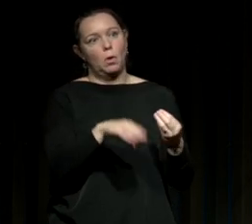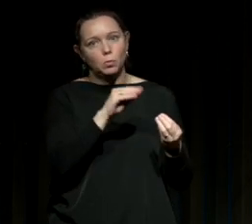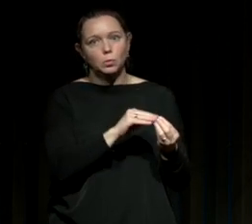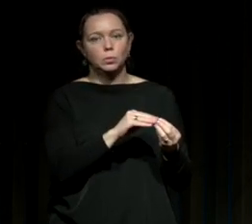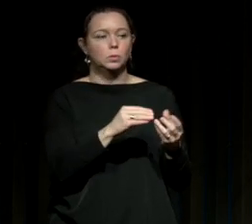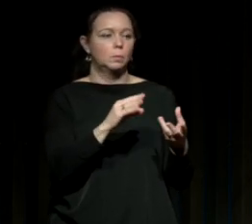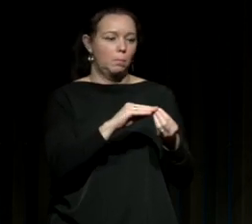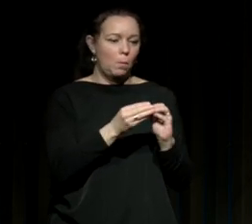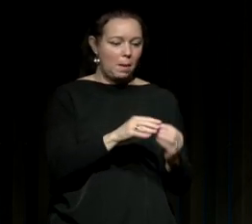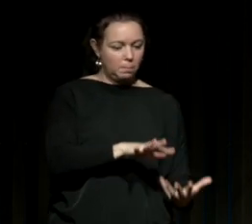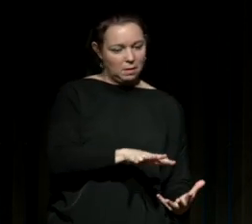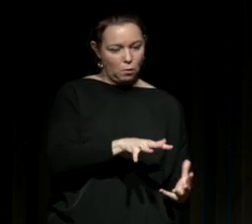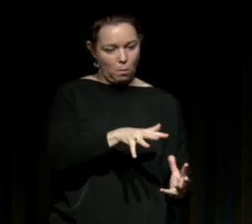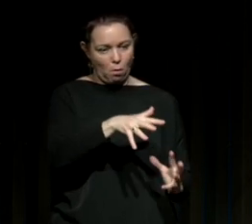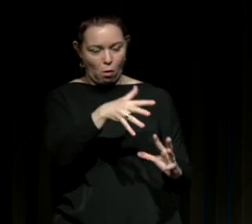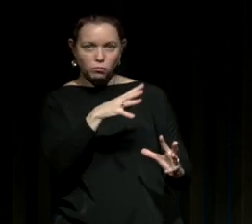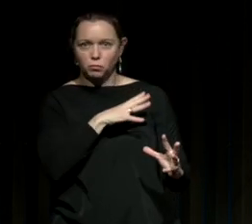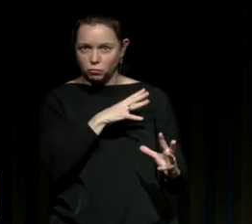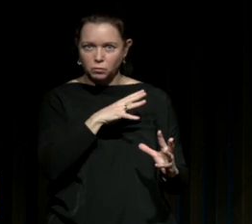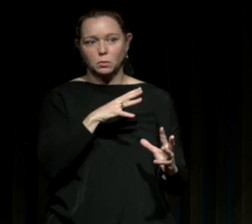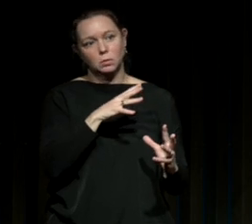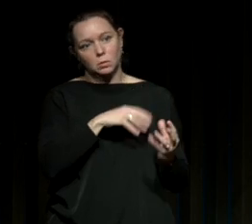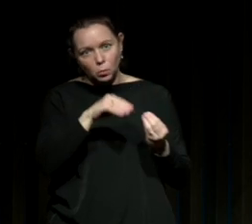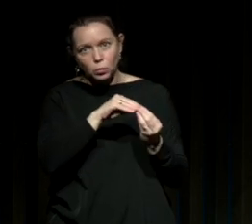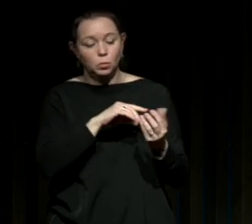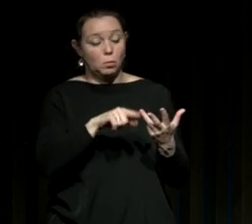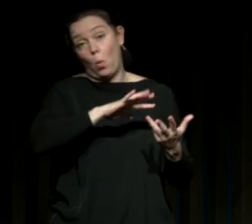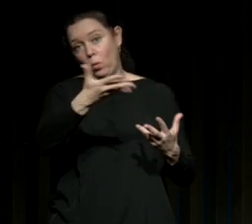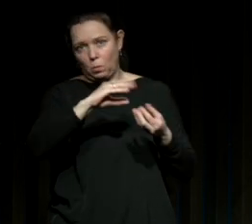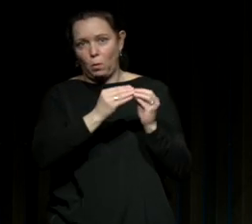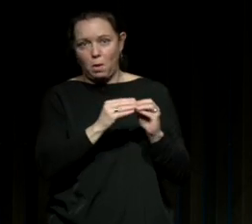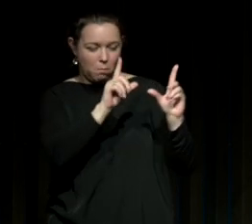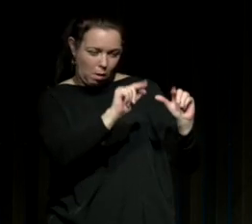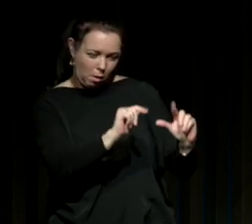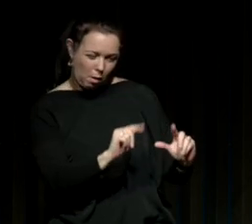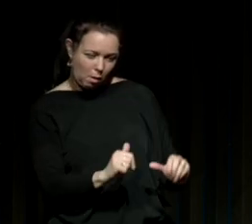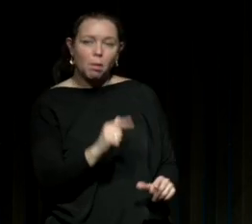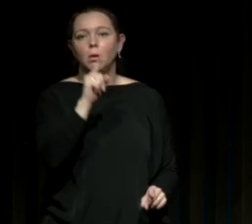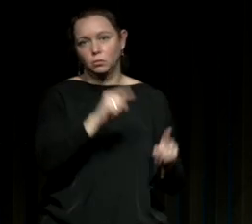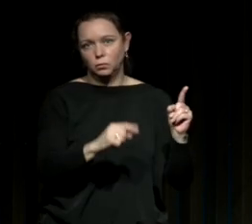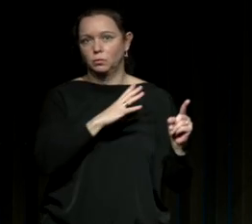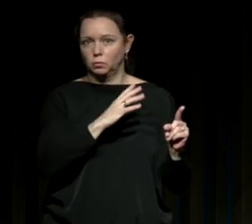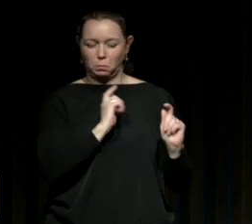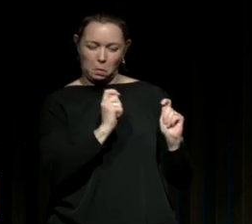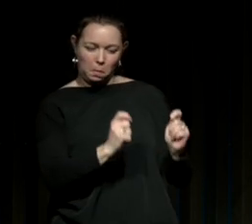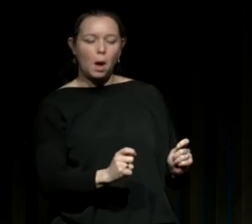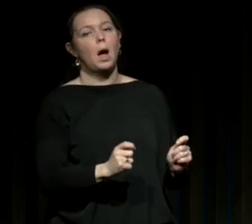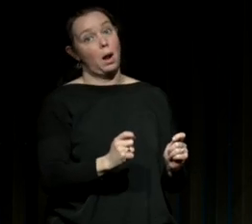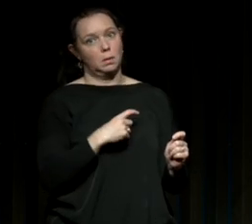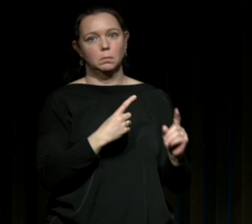ou à d'autres d'autres anomalies on les évoque de temps en temps et c'est important de savoir